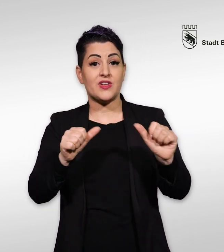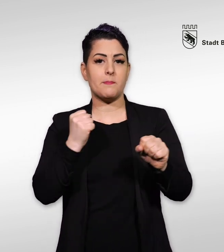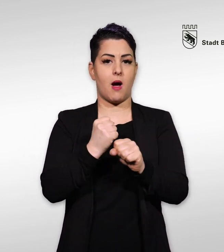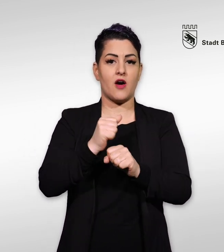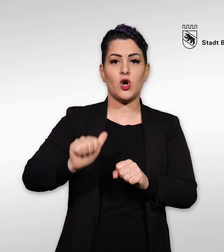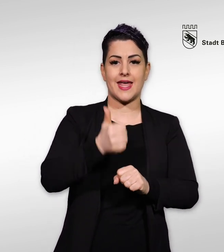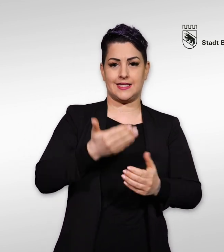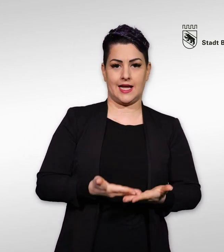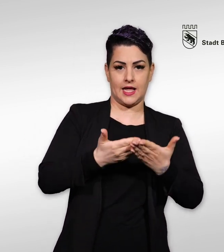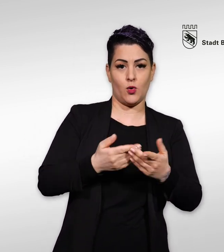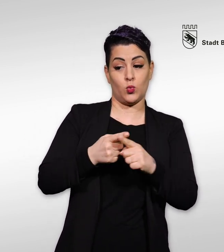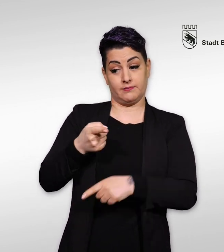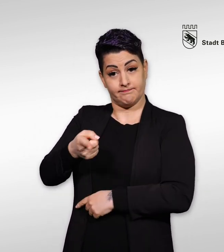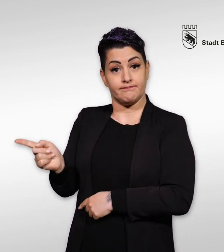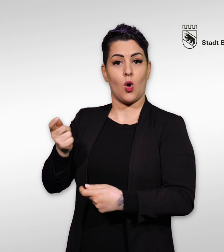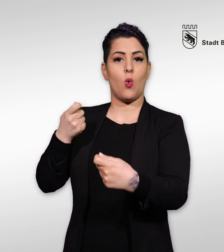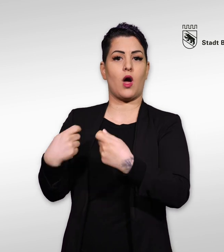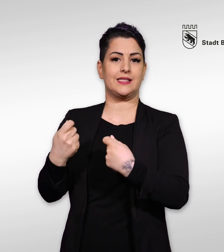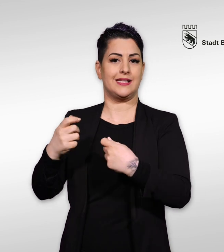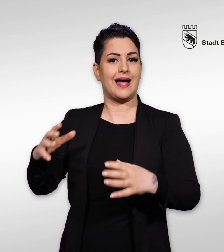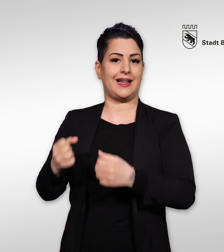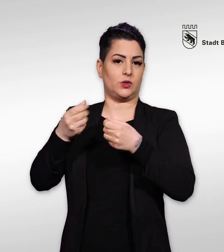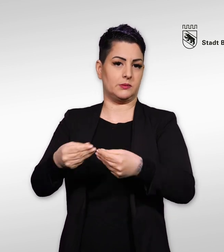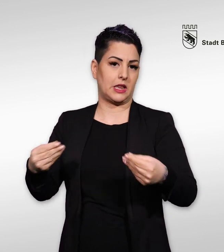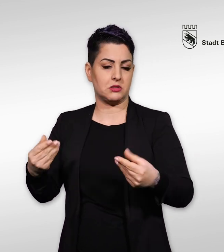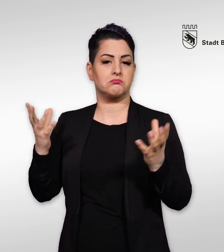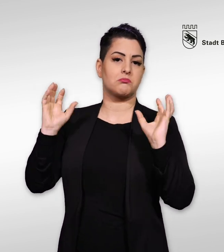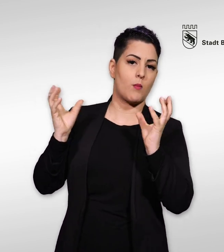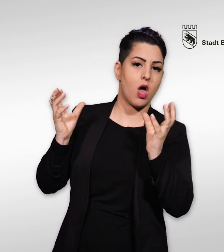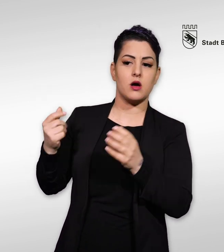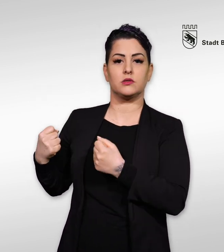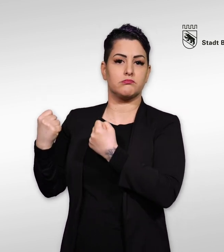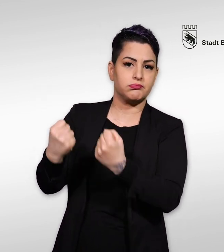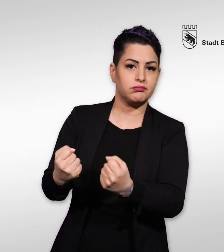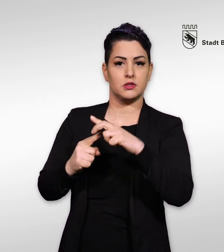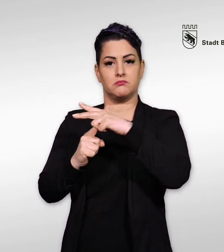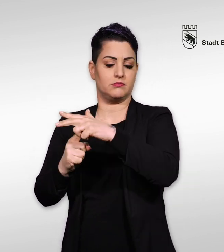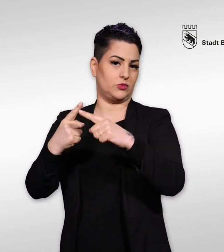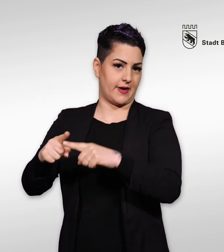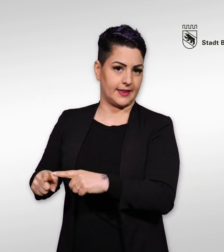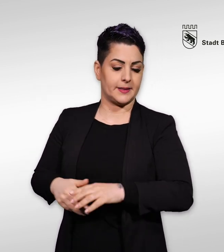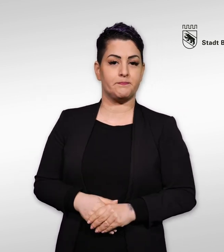zur Ersten Hilfe und organisiert Rettungsmittel.